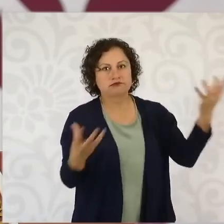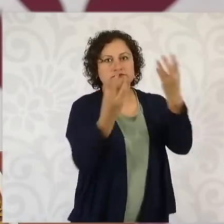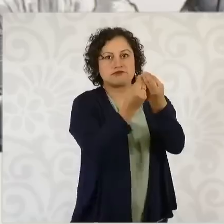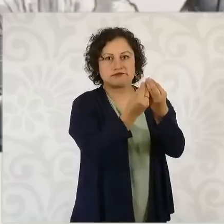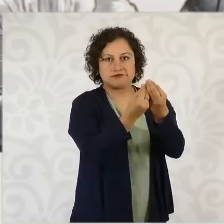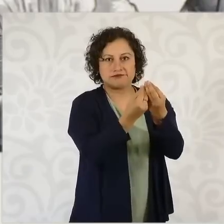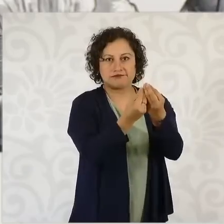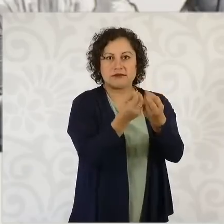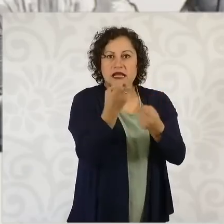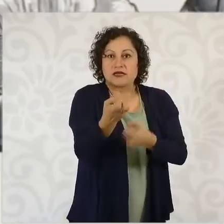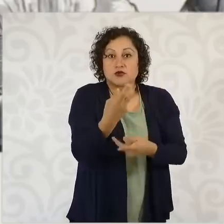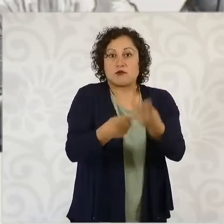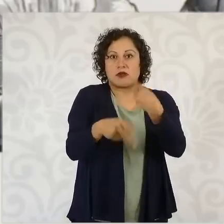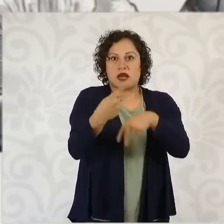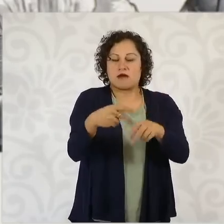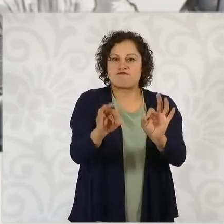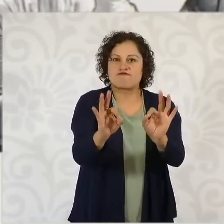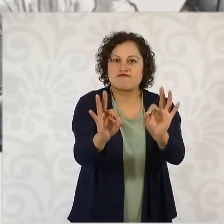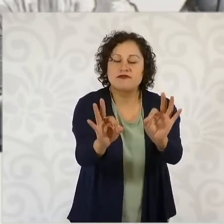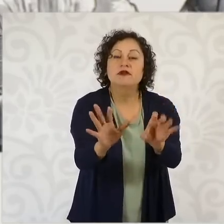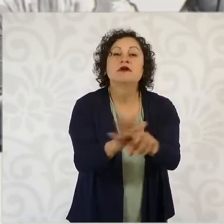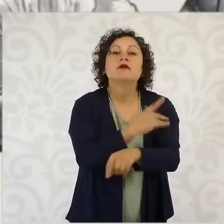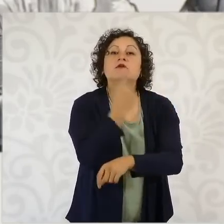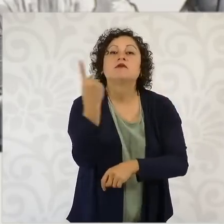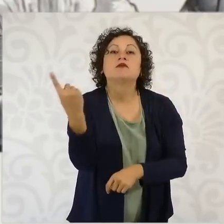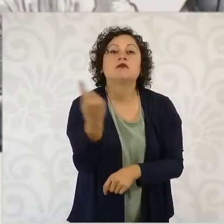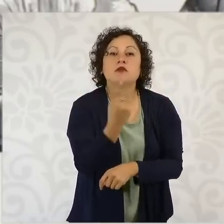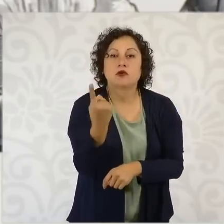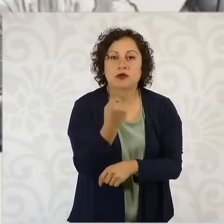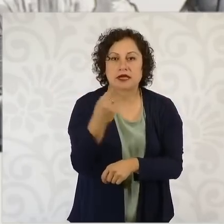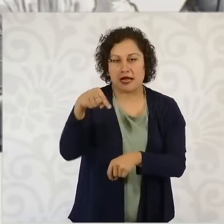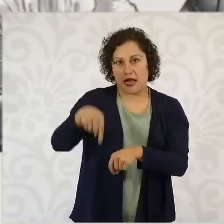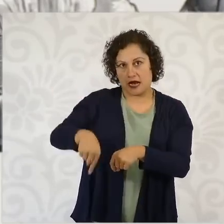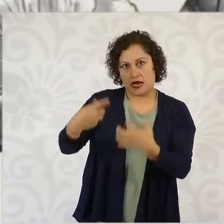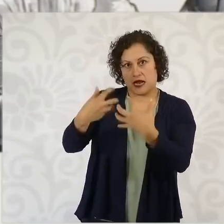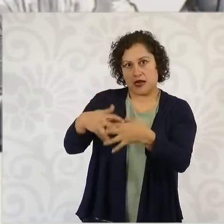Porque aquí se fabrica lo que conviene a la empresa producir y allá lo que le conviene